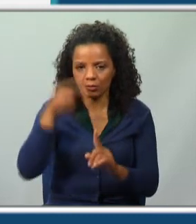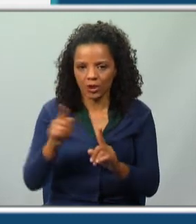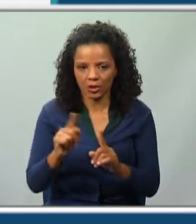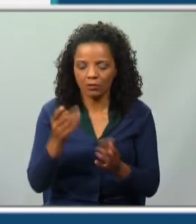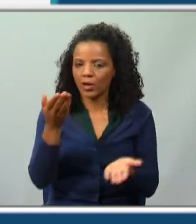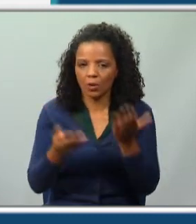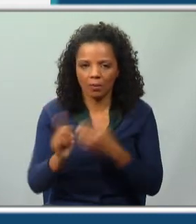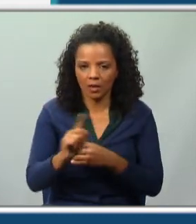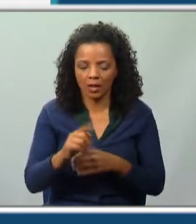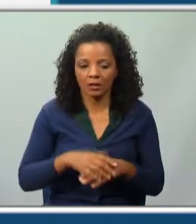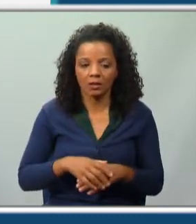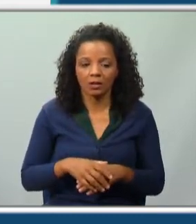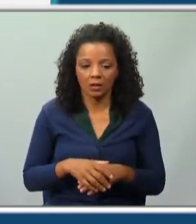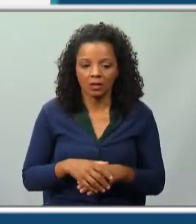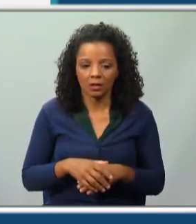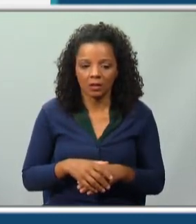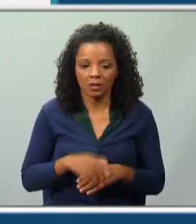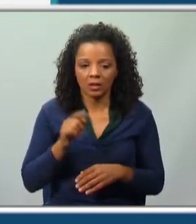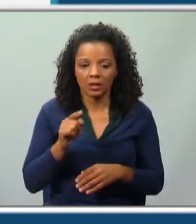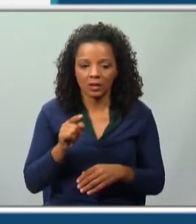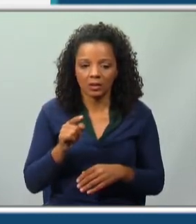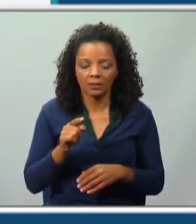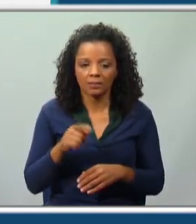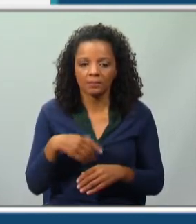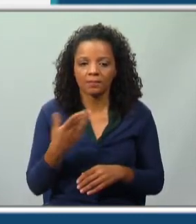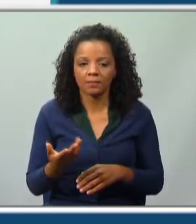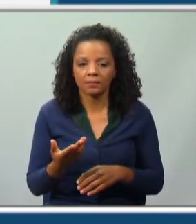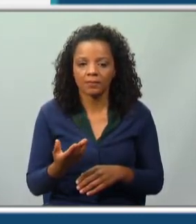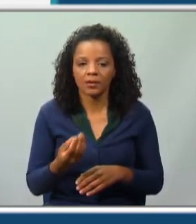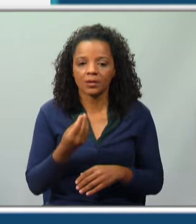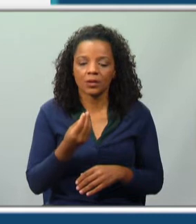comparar nada estamos a fazer o que estamos a utilizar a ideia de ingestão 什麼都不比較 我們在做什麼我們使用的是攝取的思想